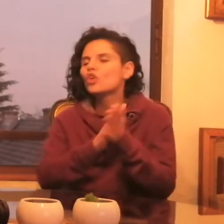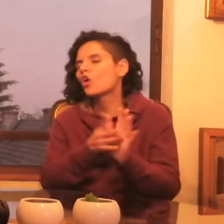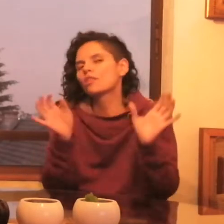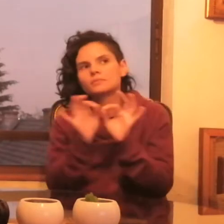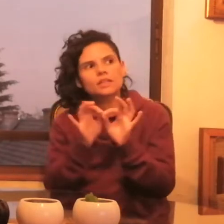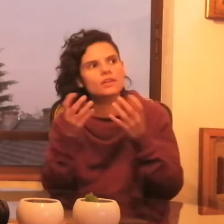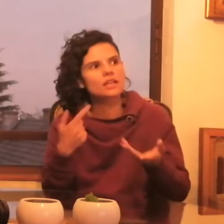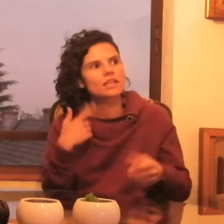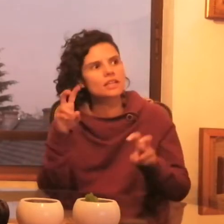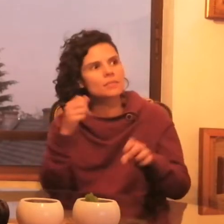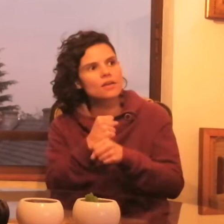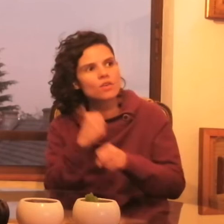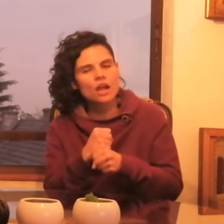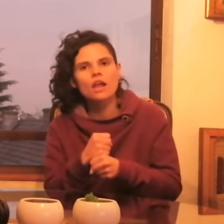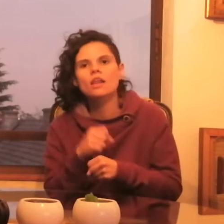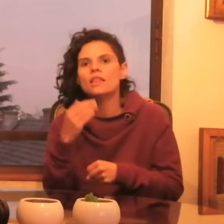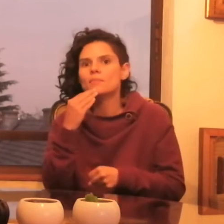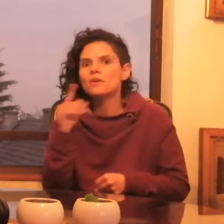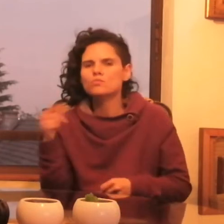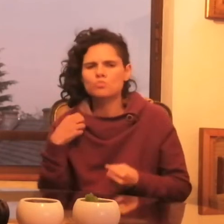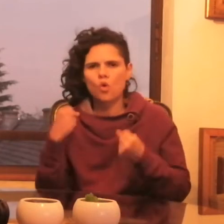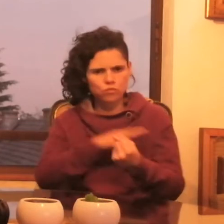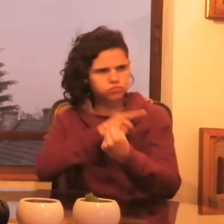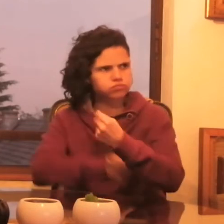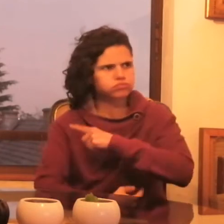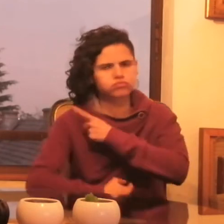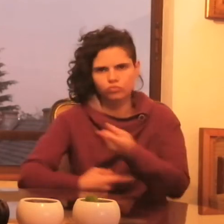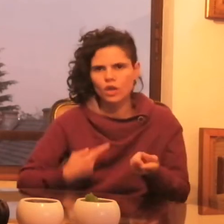es una persona que a puro power también a sacado adelante un proyecto súper súper